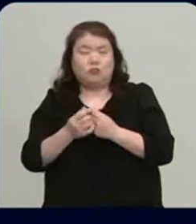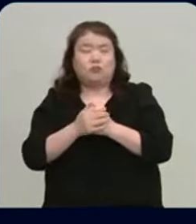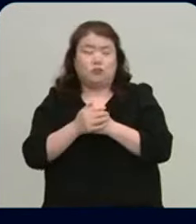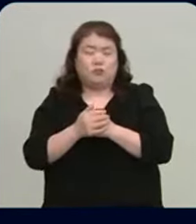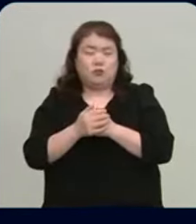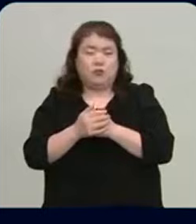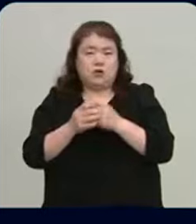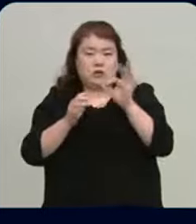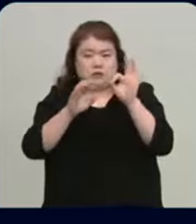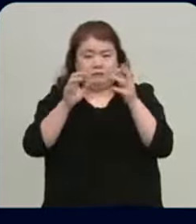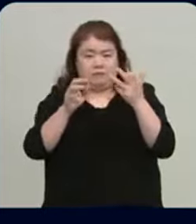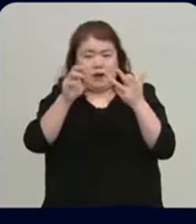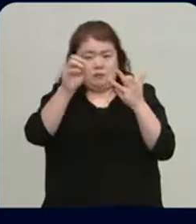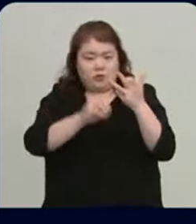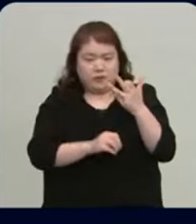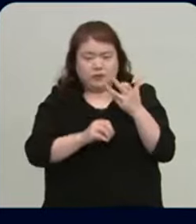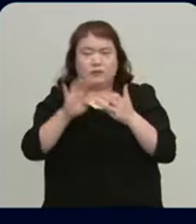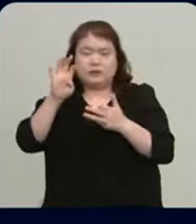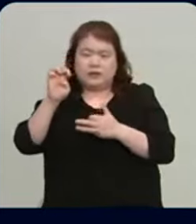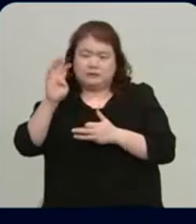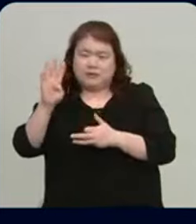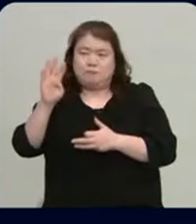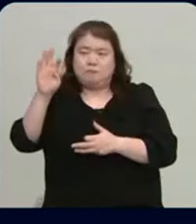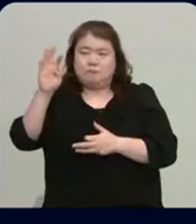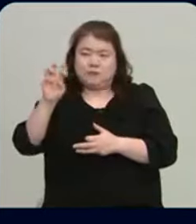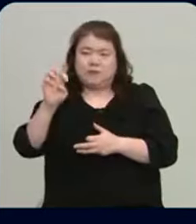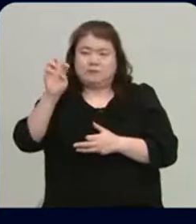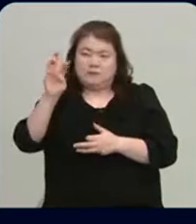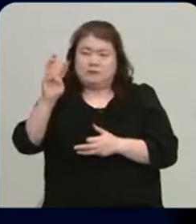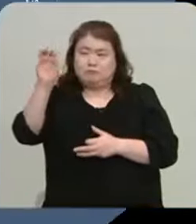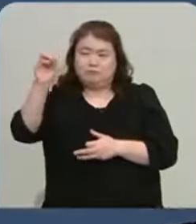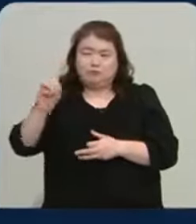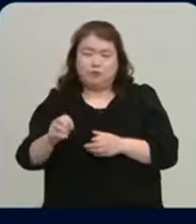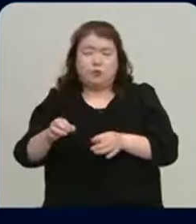각각 18%와 43%가량 뛰었습니다.